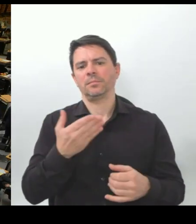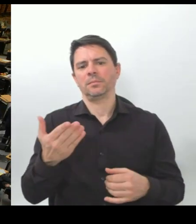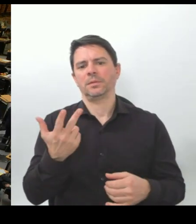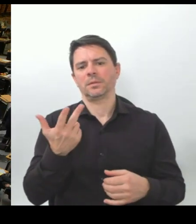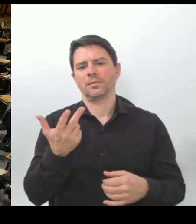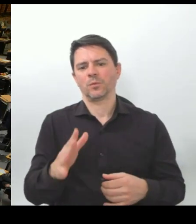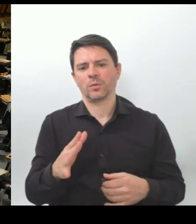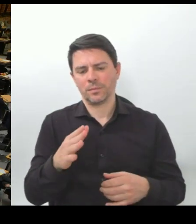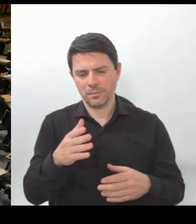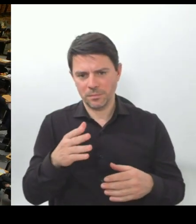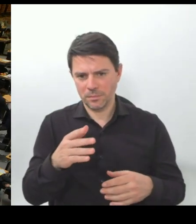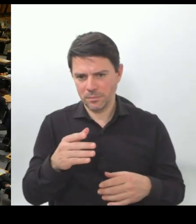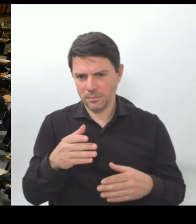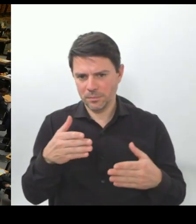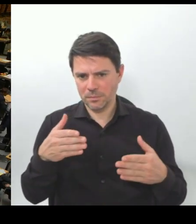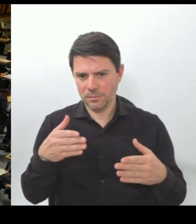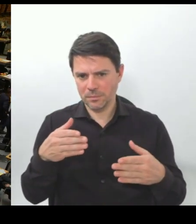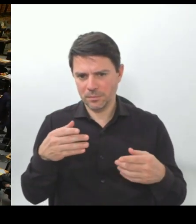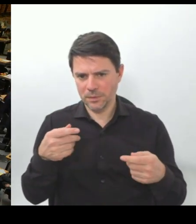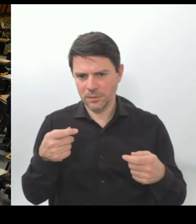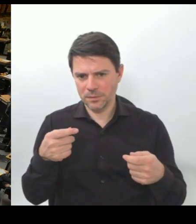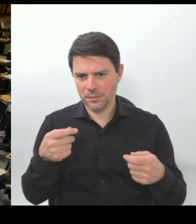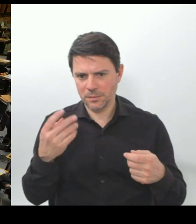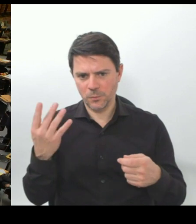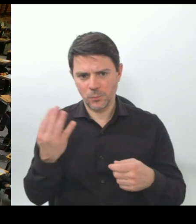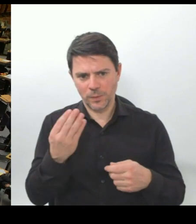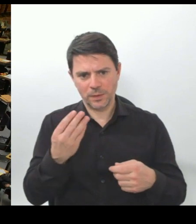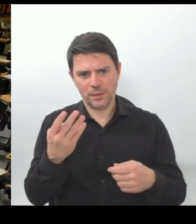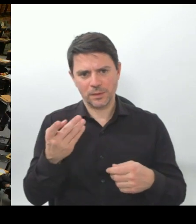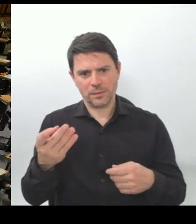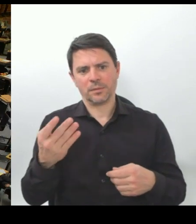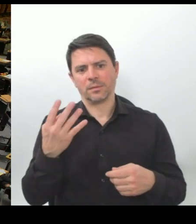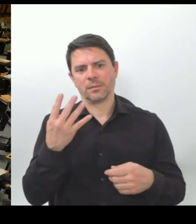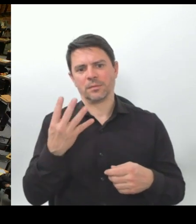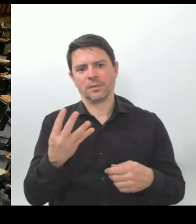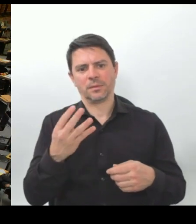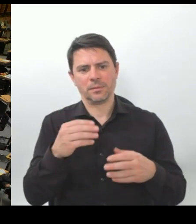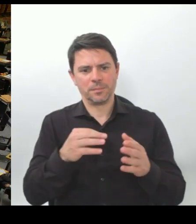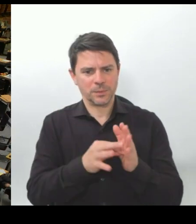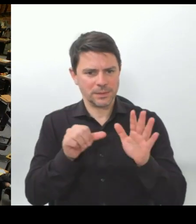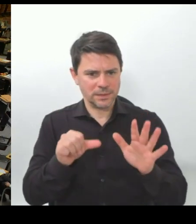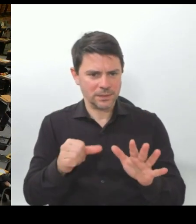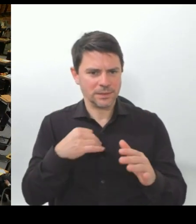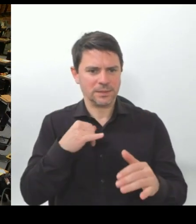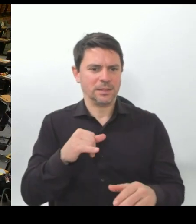801 rechtlichen Rahmen für einen kleinen Garten Flächen Sicherungs Gesetz prüfen Eine Beratung ist nicht mehr vorgesehen.